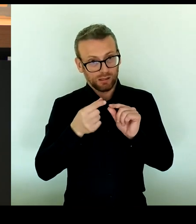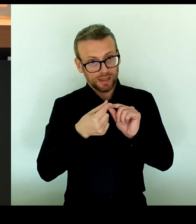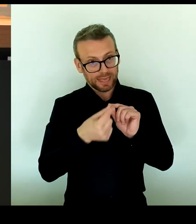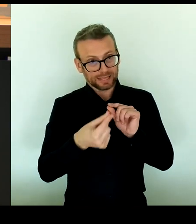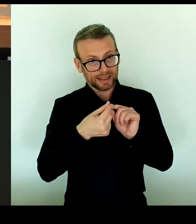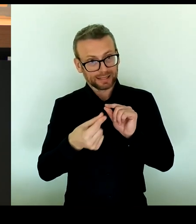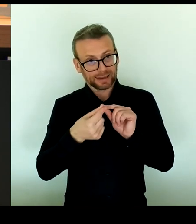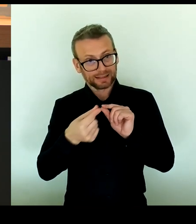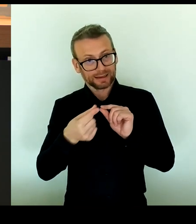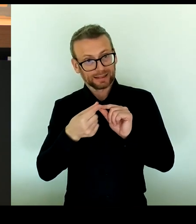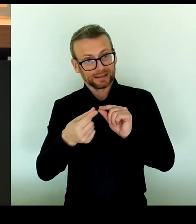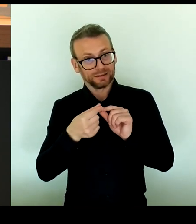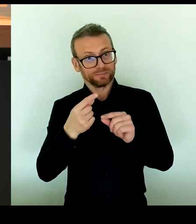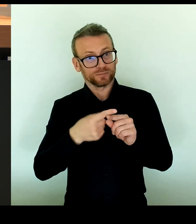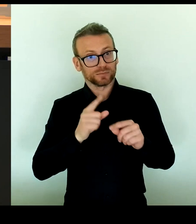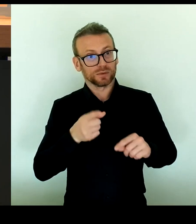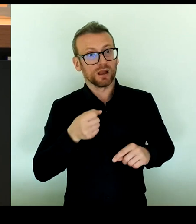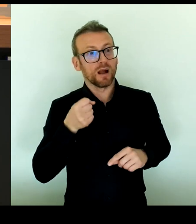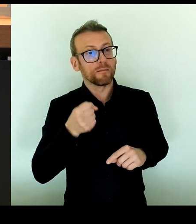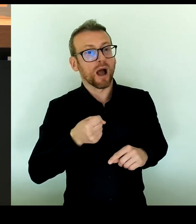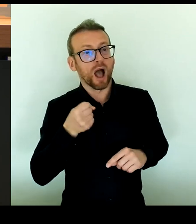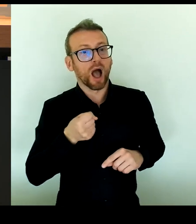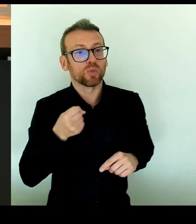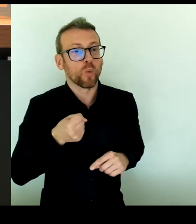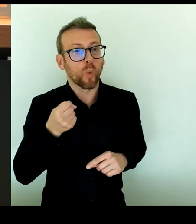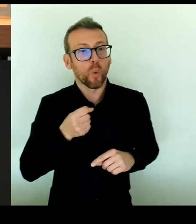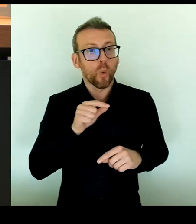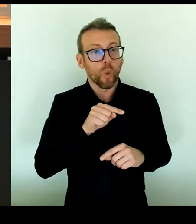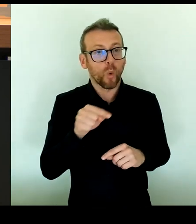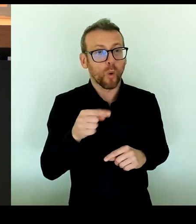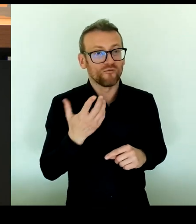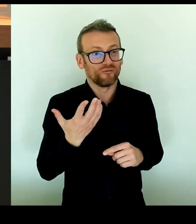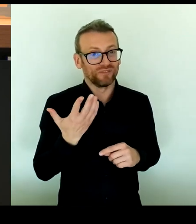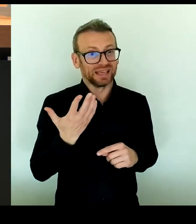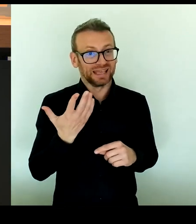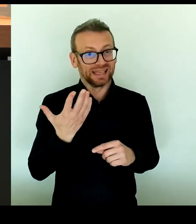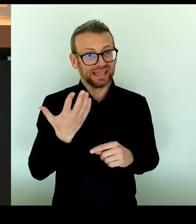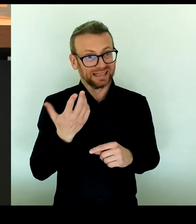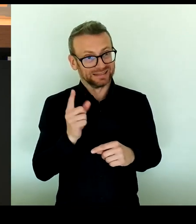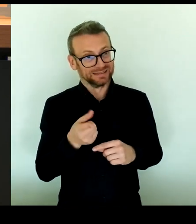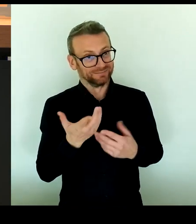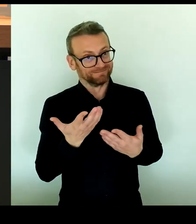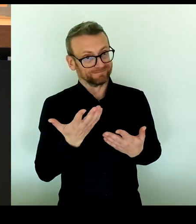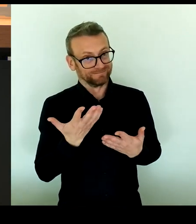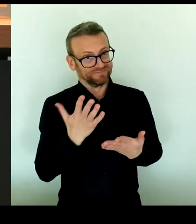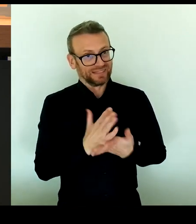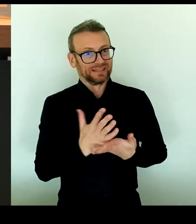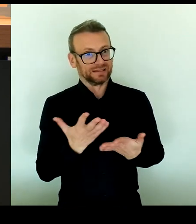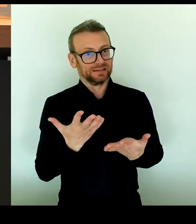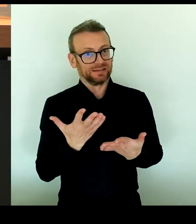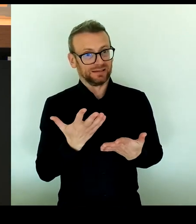Das Planungsrecht ist Bundesrecht. Und das muss natürlich eingehalten werden. Und das müssen auch die Landesregierungen einhn